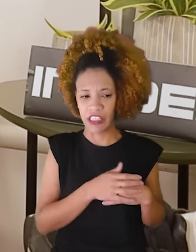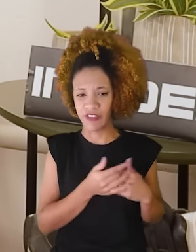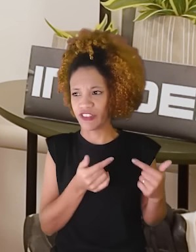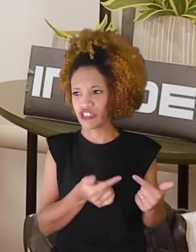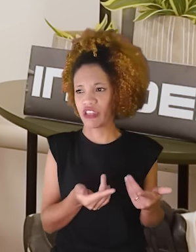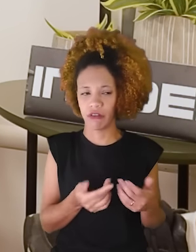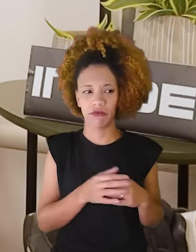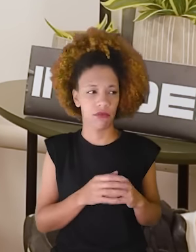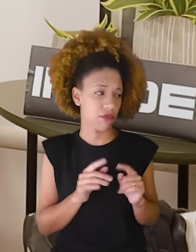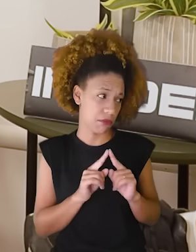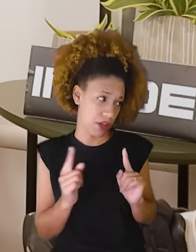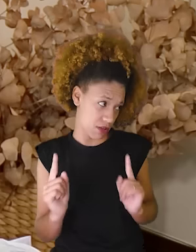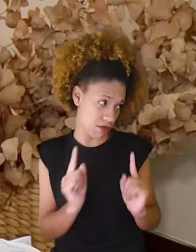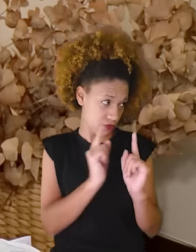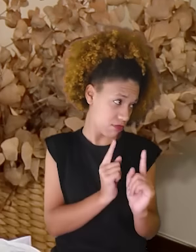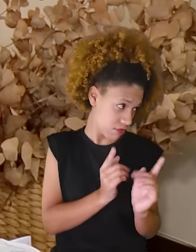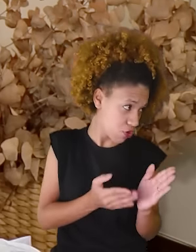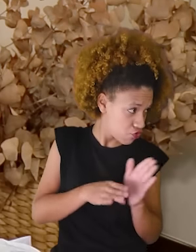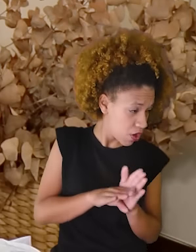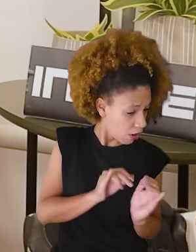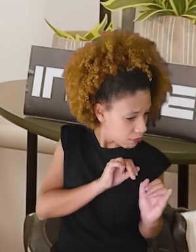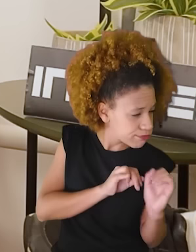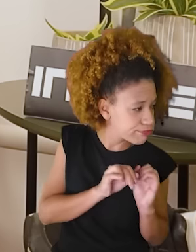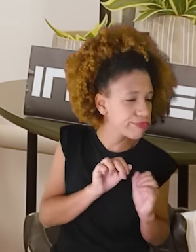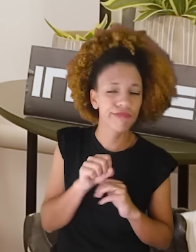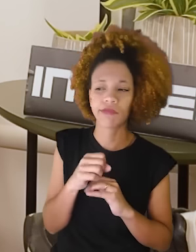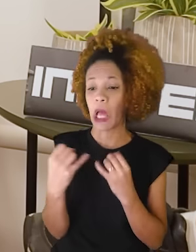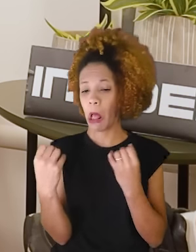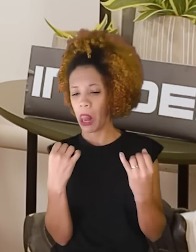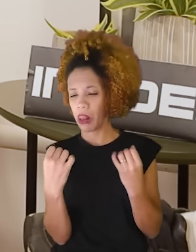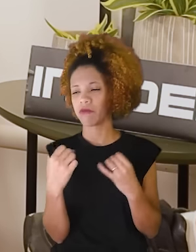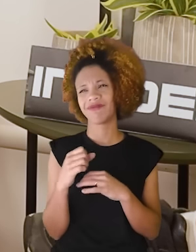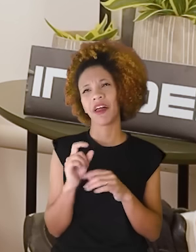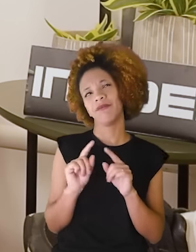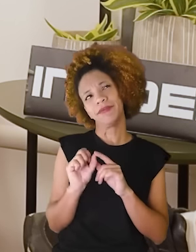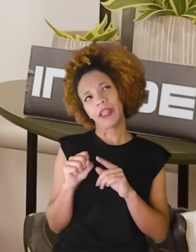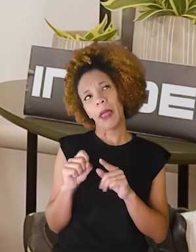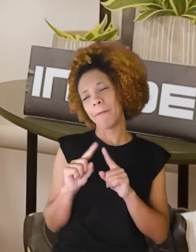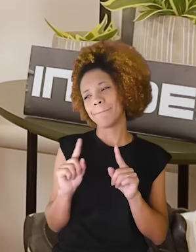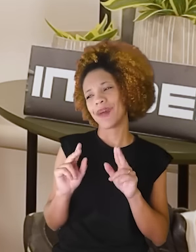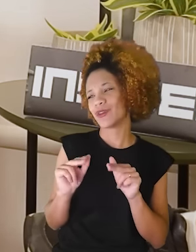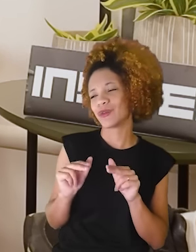ficar um negócio chato sei lá mas a mulher chega em você hoje chega chega mas nunca as das mulheres